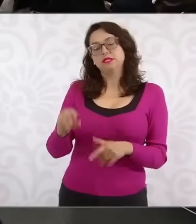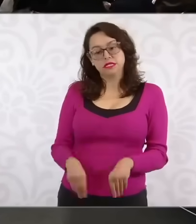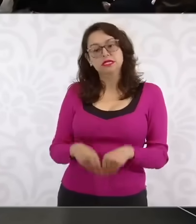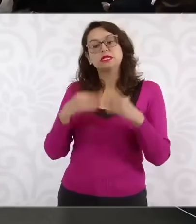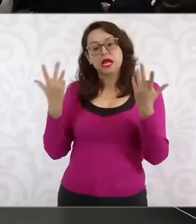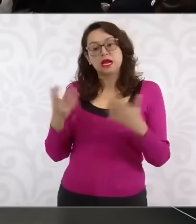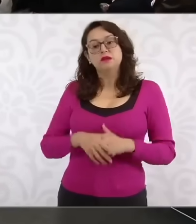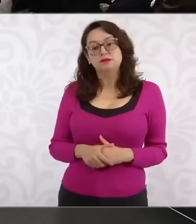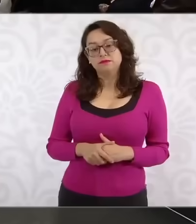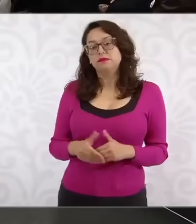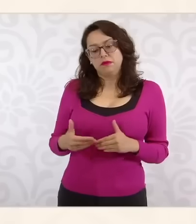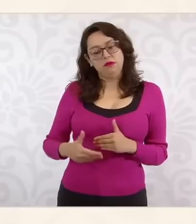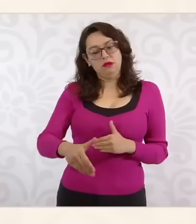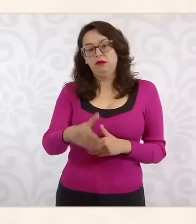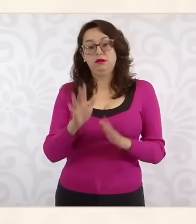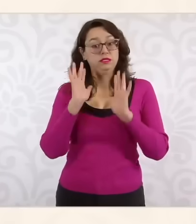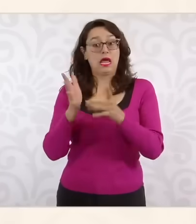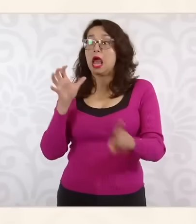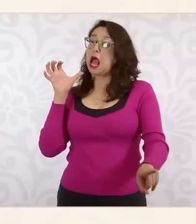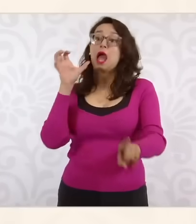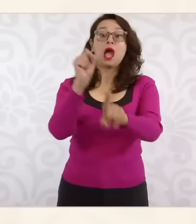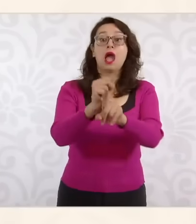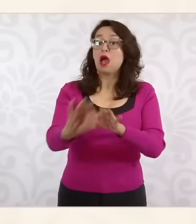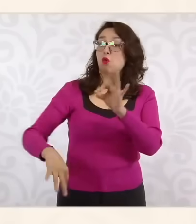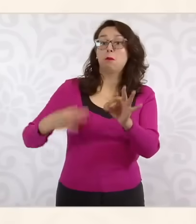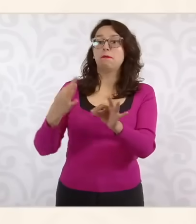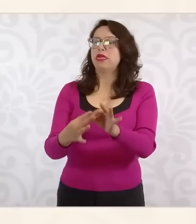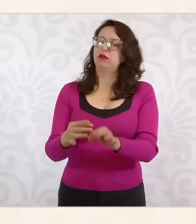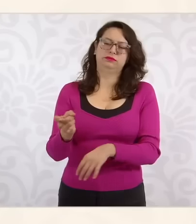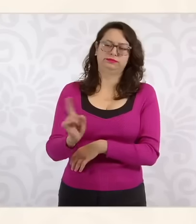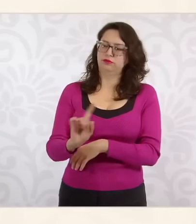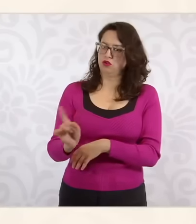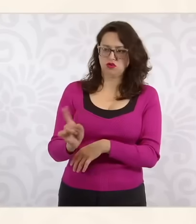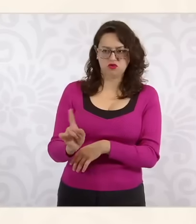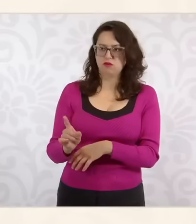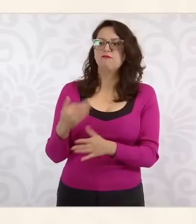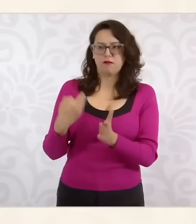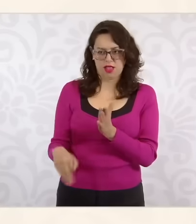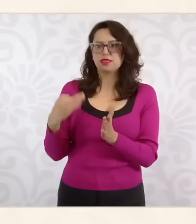homicidios dolosos ya lo logramos y hasta ahí vamos y ya nos vamos, ¿no? Este es un